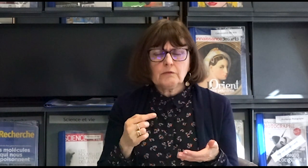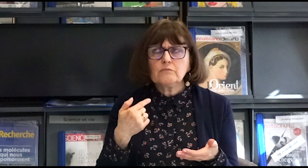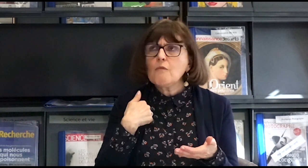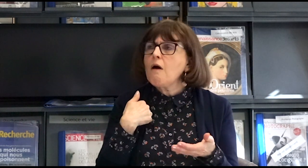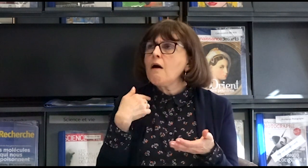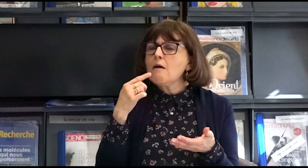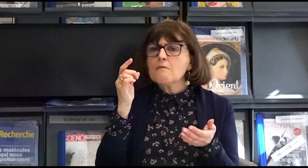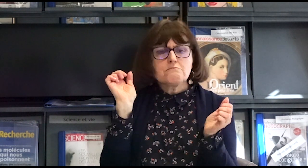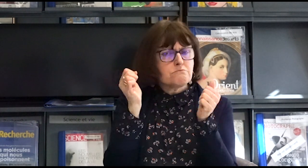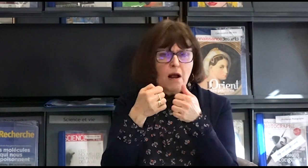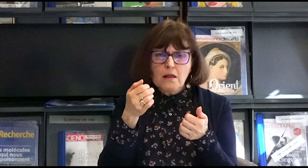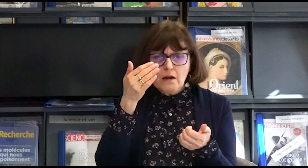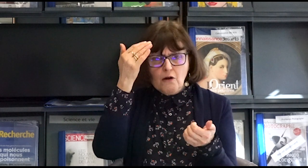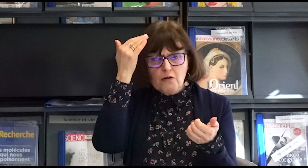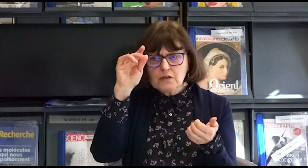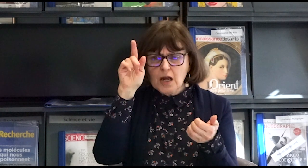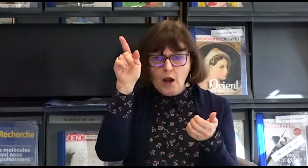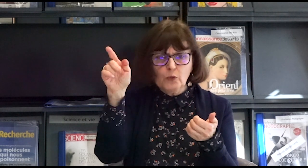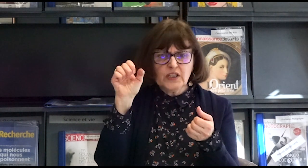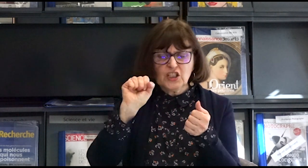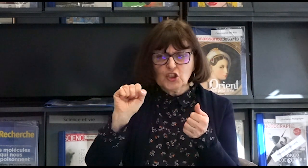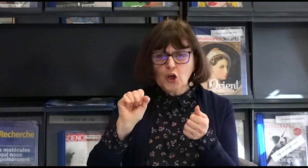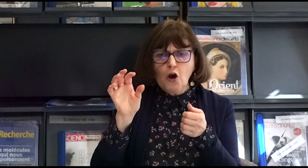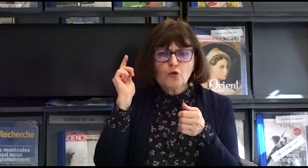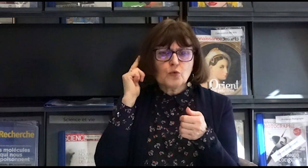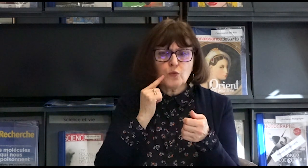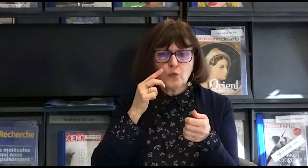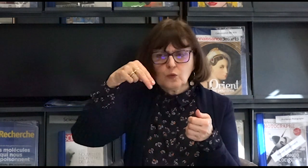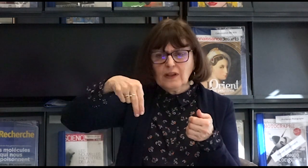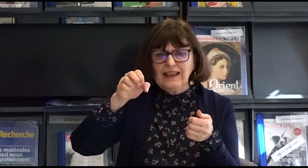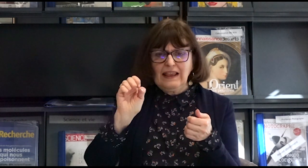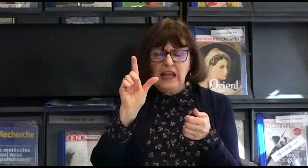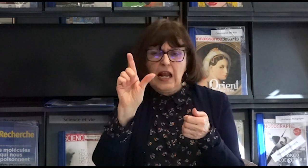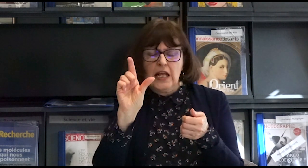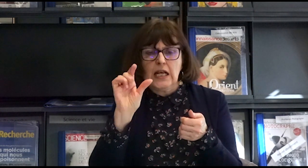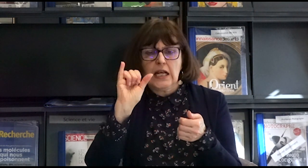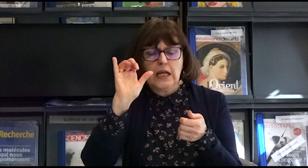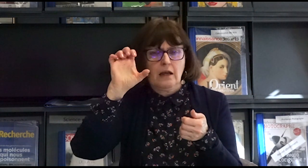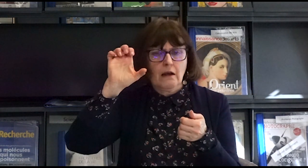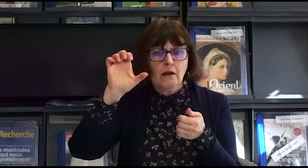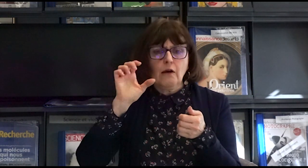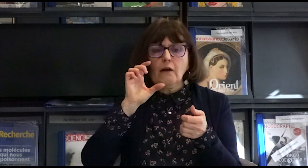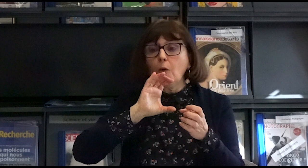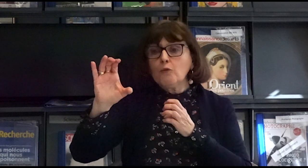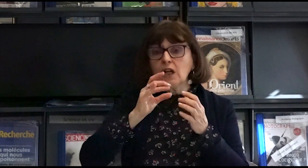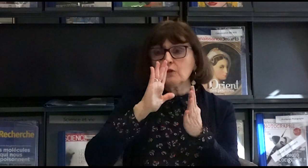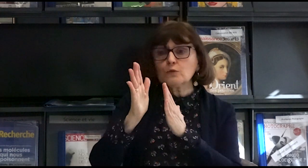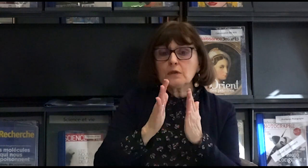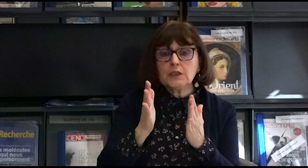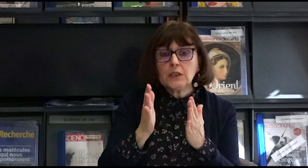Je ne suis pas d’accord. Il avait une sœur sourde, Nellie, avec qui il communiquait en langue des signes.